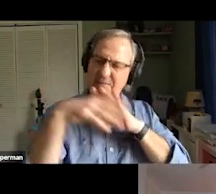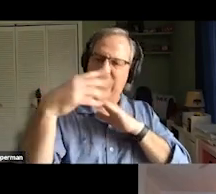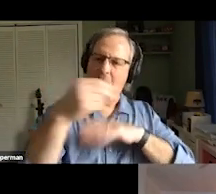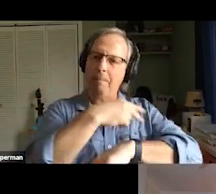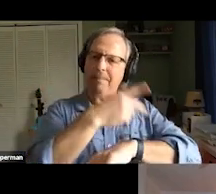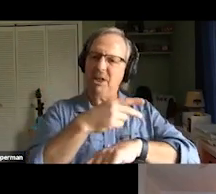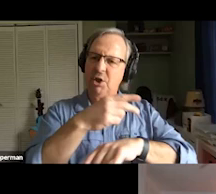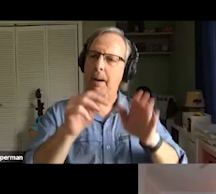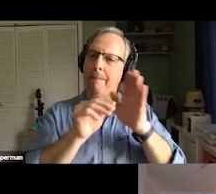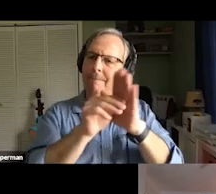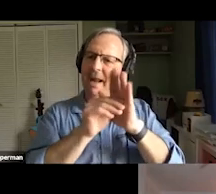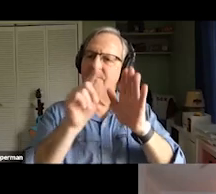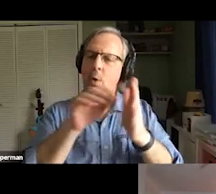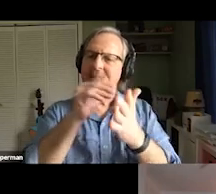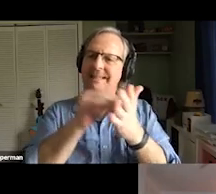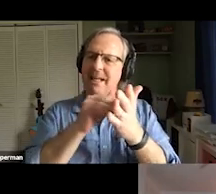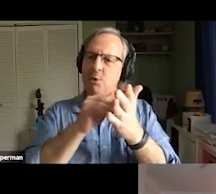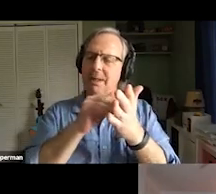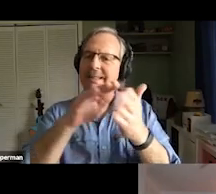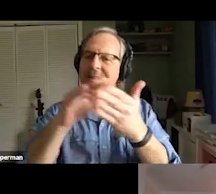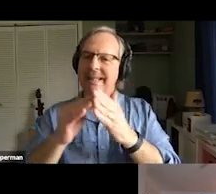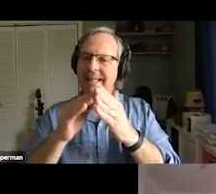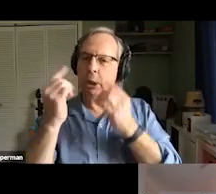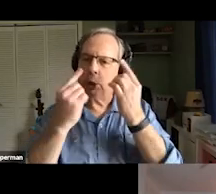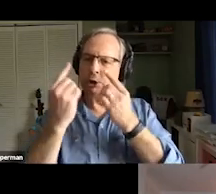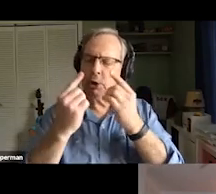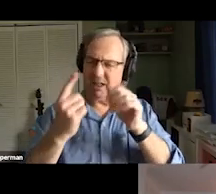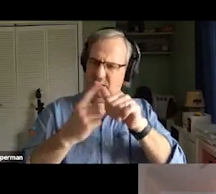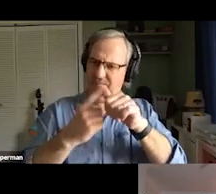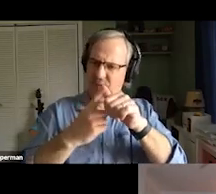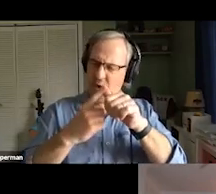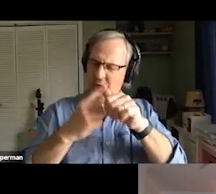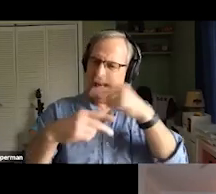para Central City Concern y somos los primeros de su tipo, el compromiso es enorme.